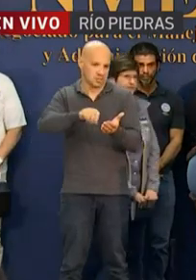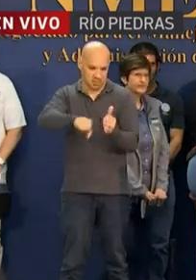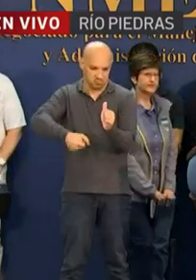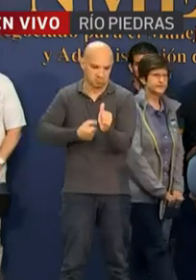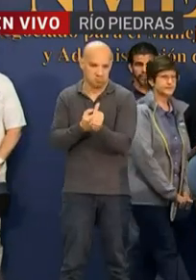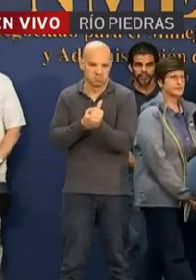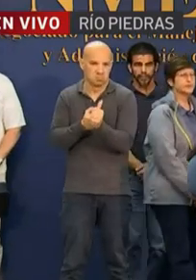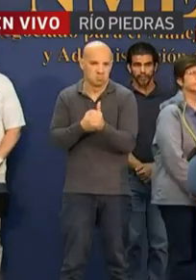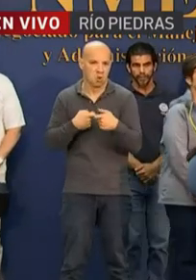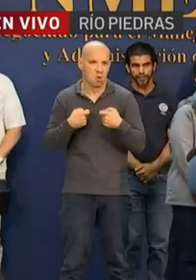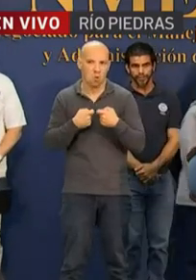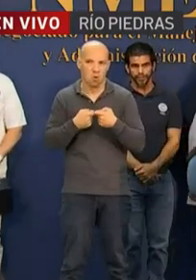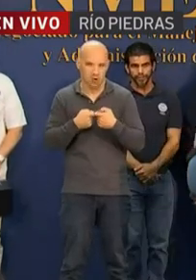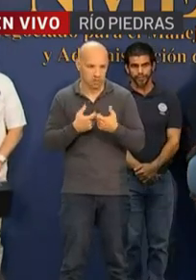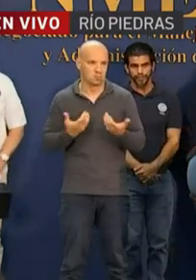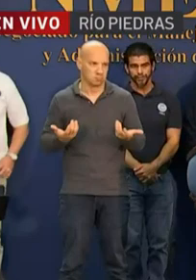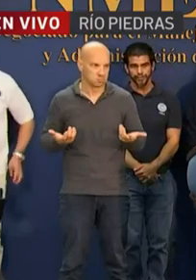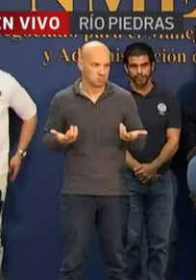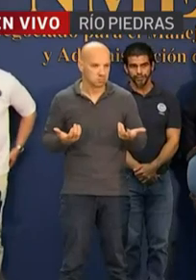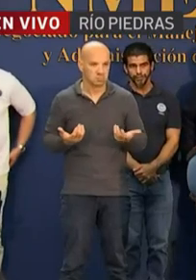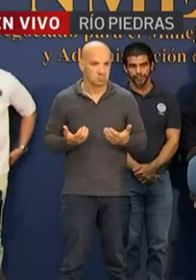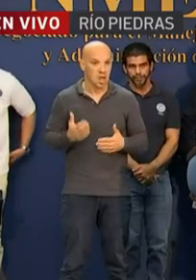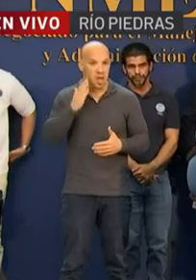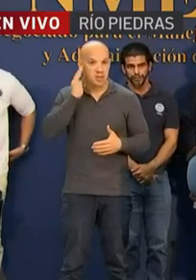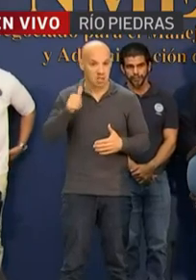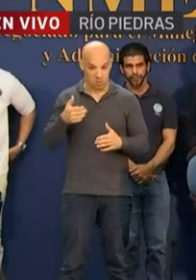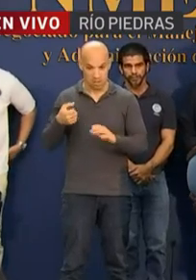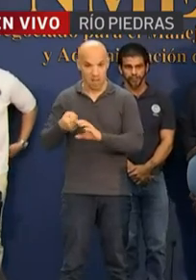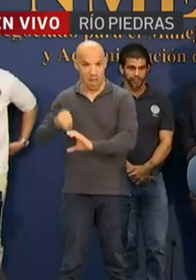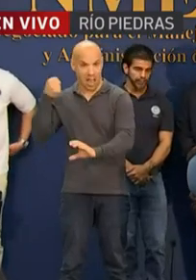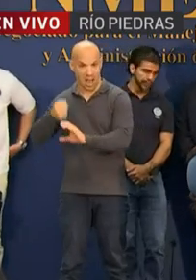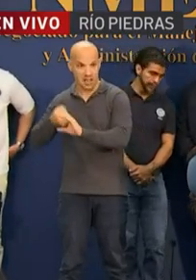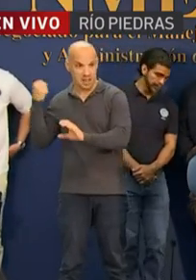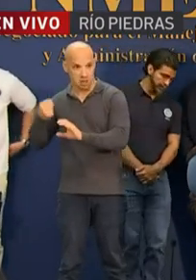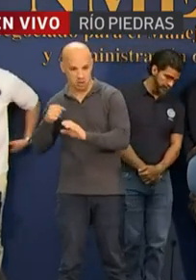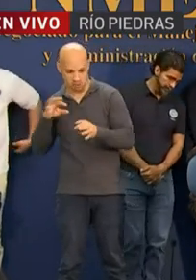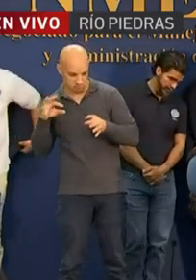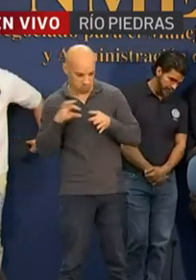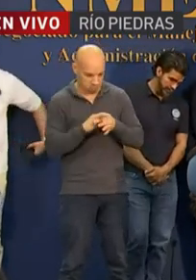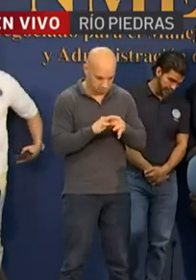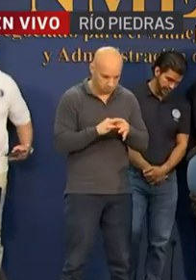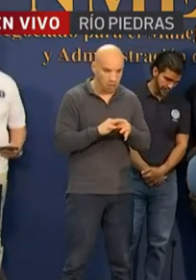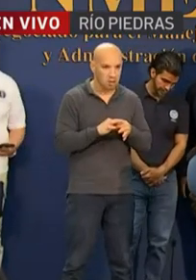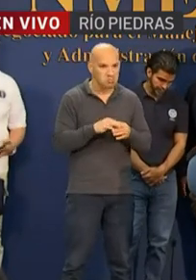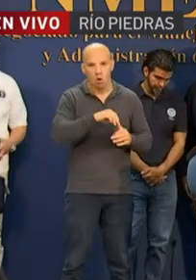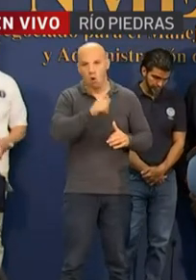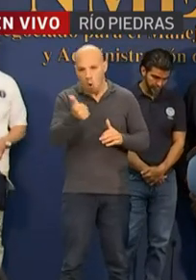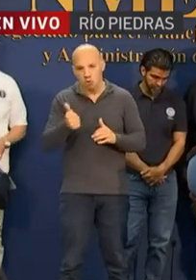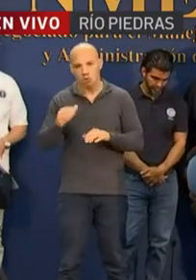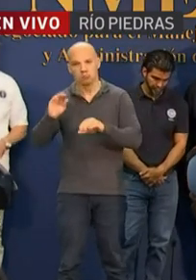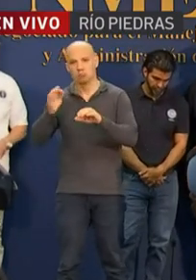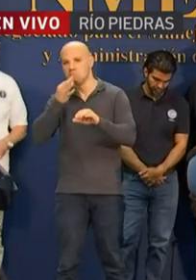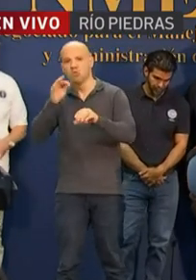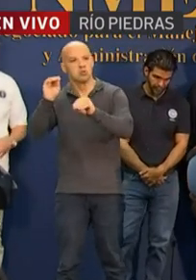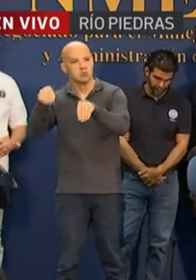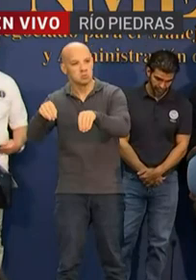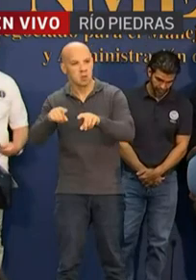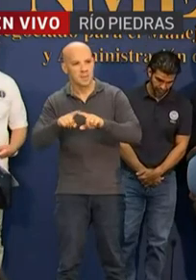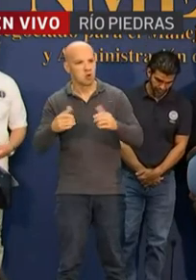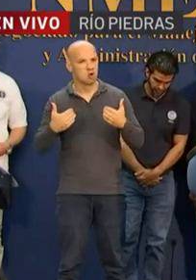PRESIDENTE DE TRIPLE A. SABEMOS